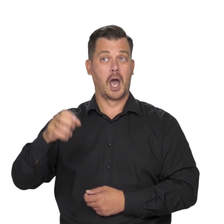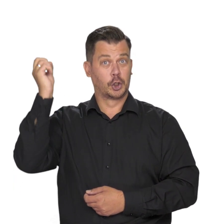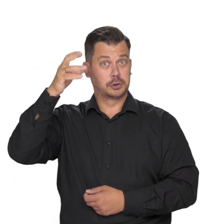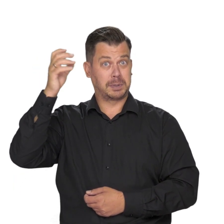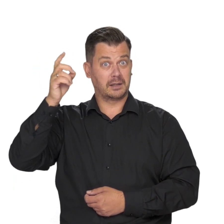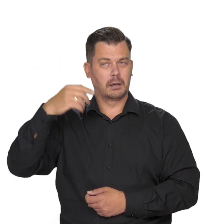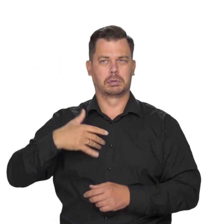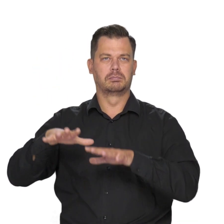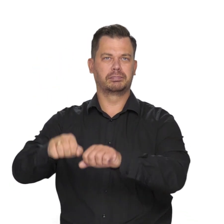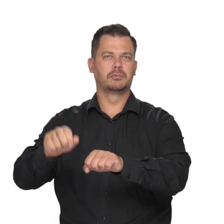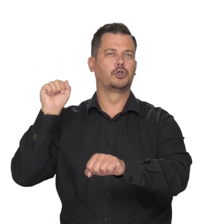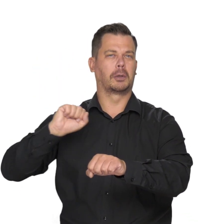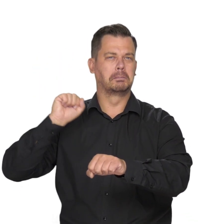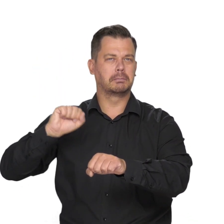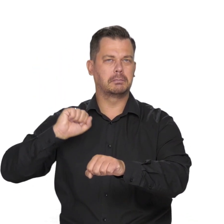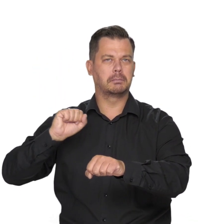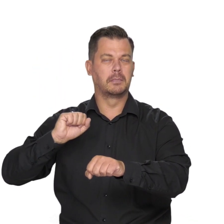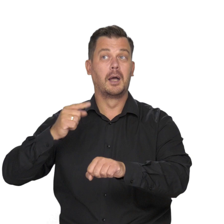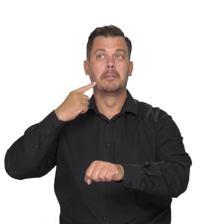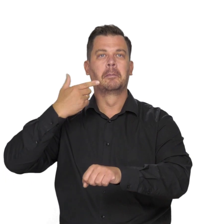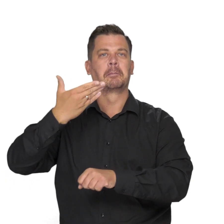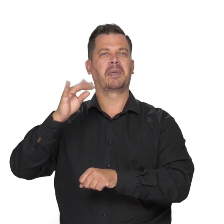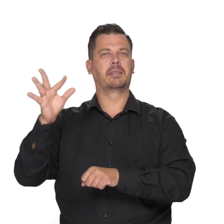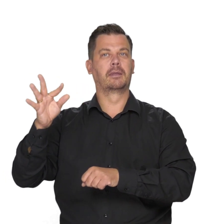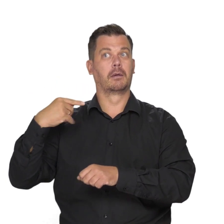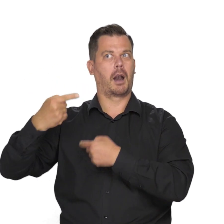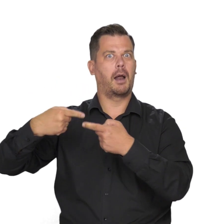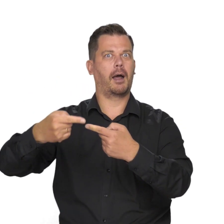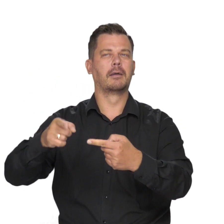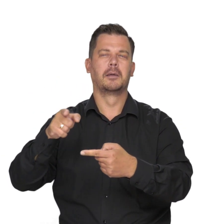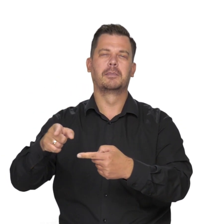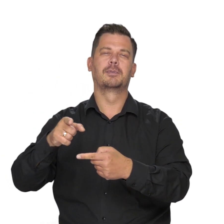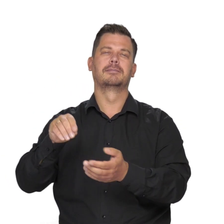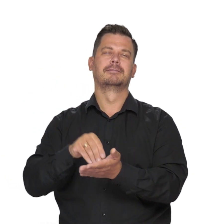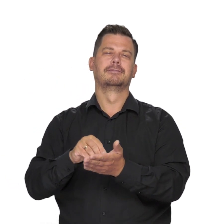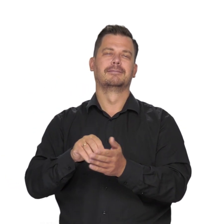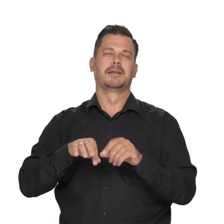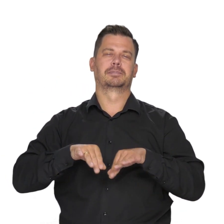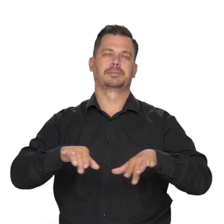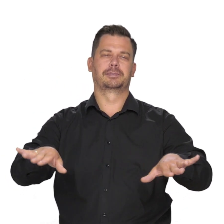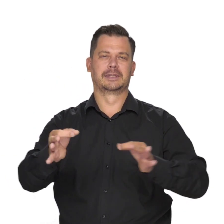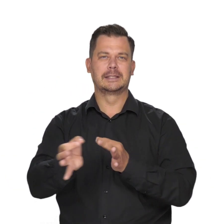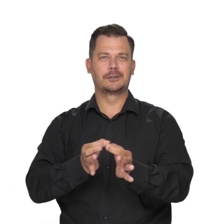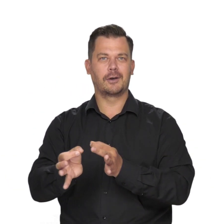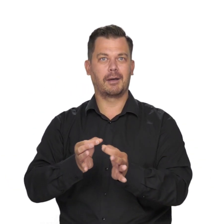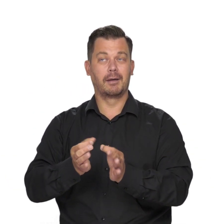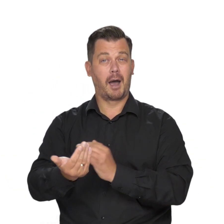Kiedy Hiszpania została prowincją Cesarstwa Rzymskiego, mitologia stała się istotną częścią lokalnej kultury.